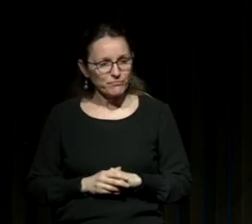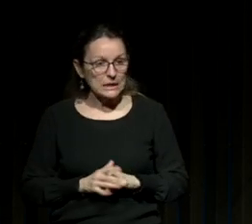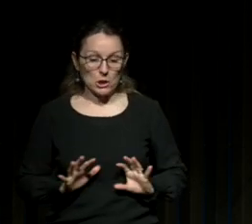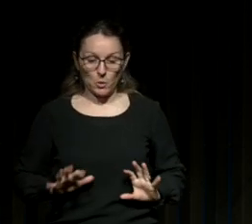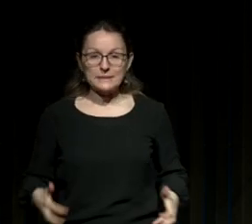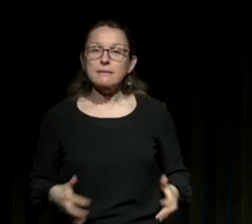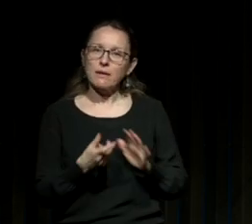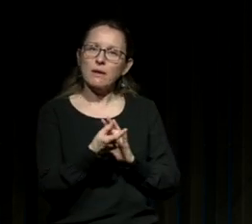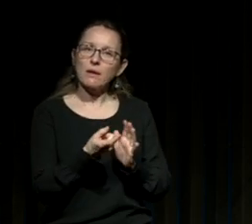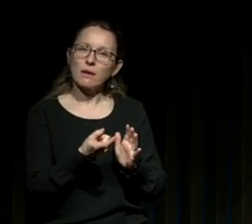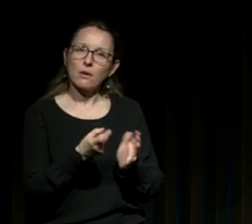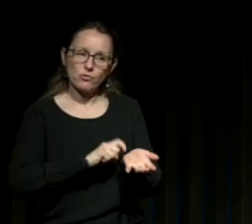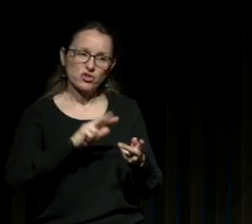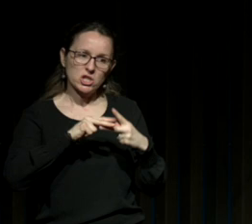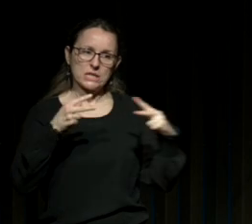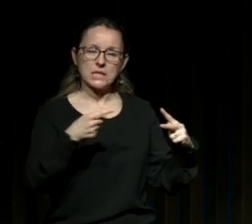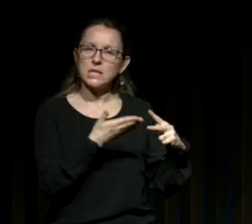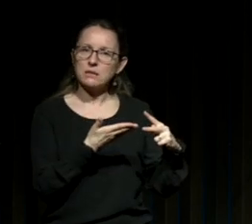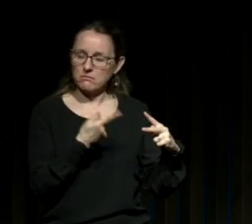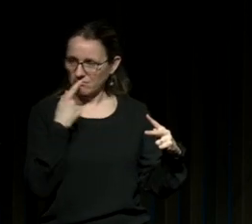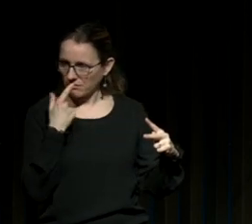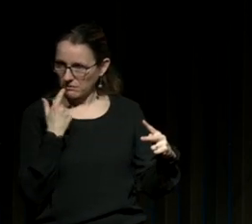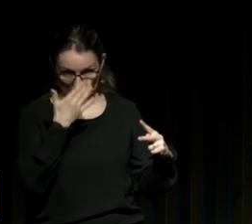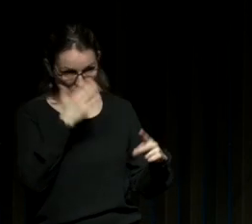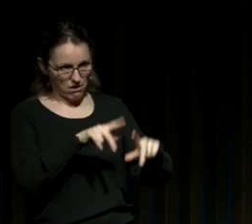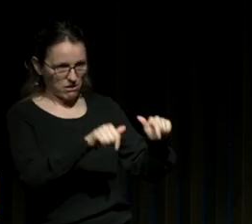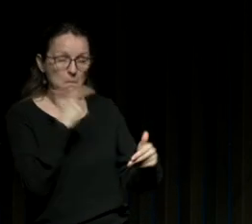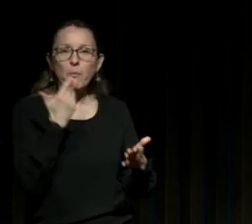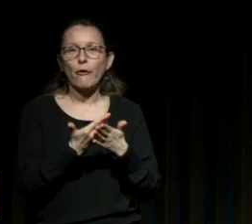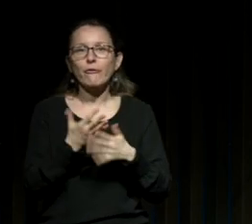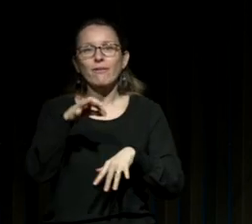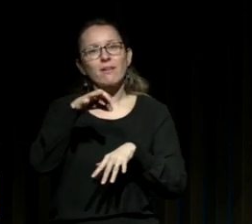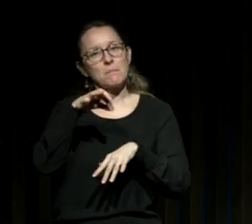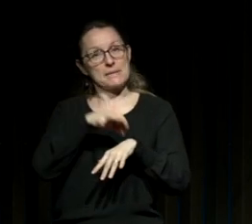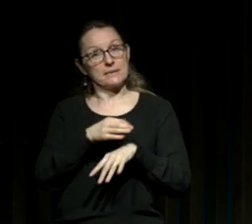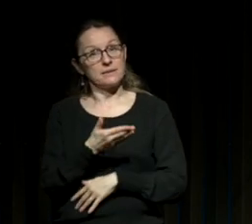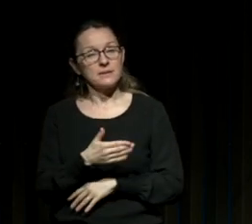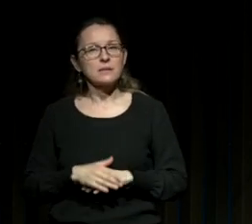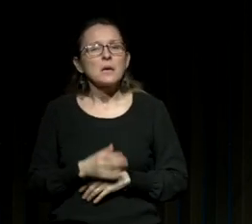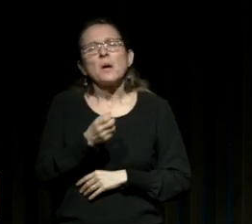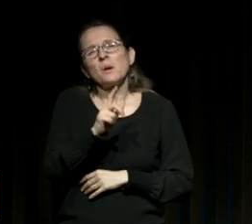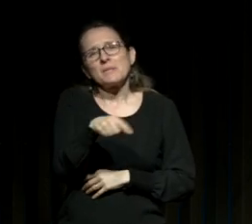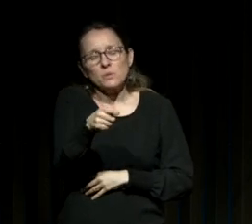que l'obésité est une maladie bien sûr ça concerne un petit nombre de patients mais ce sont aussi des